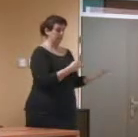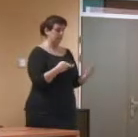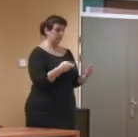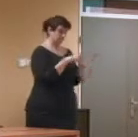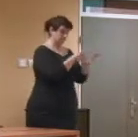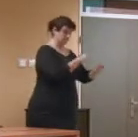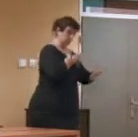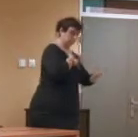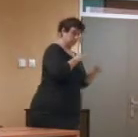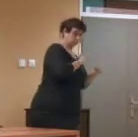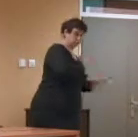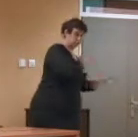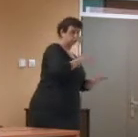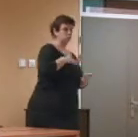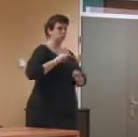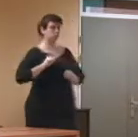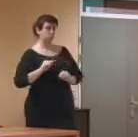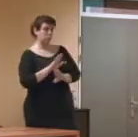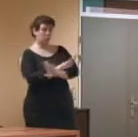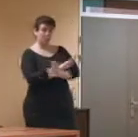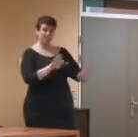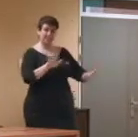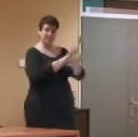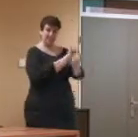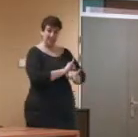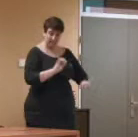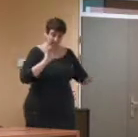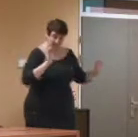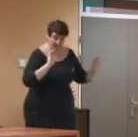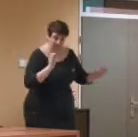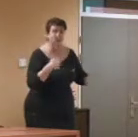en fin, muchas cuestiones que os invito a leer, para ver el contexto